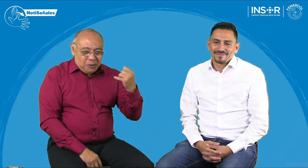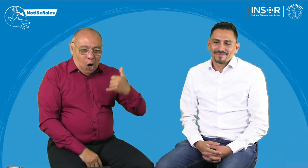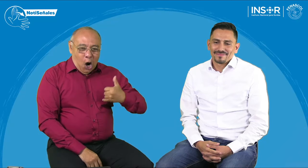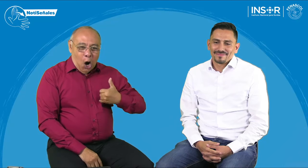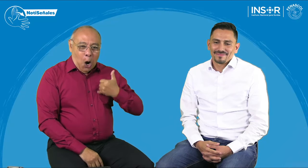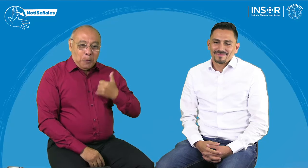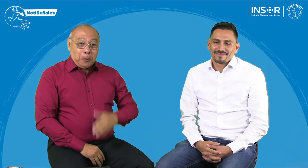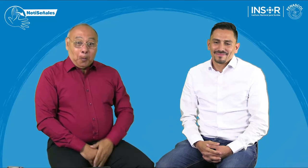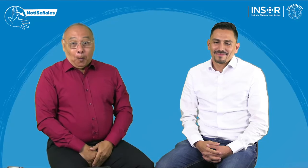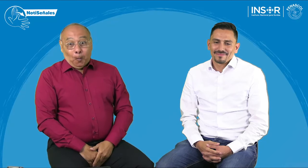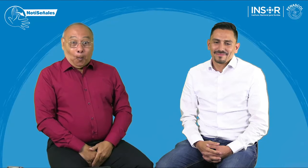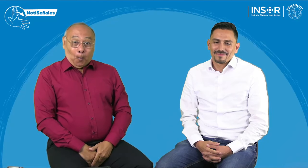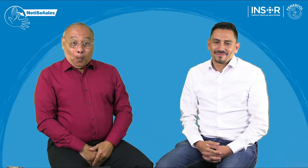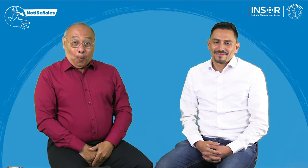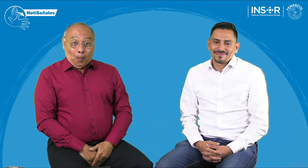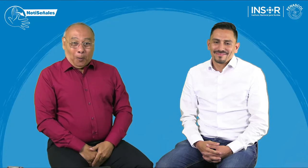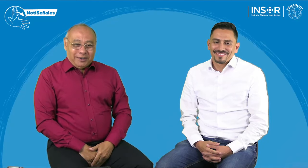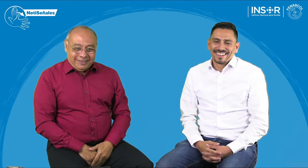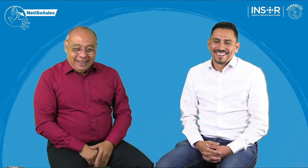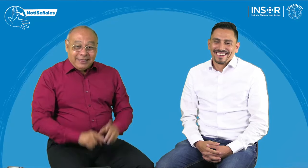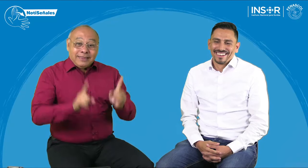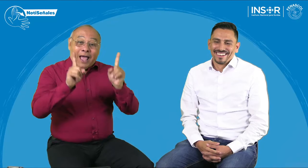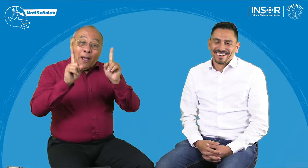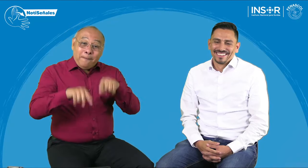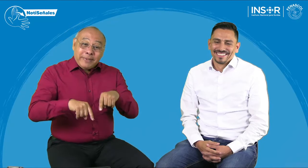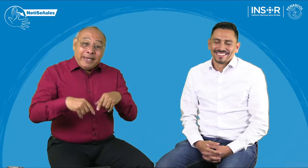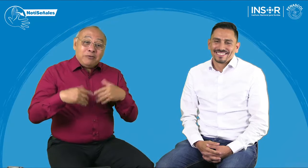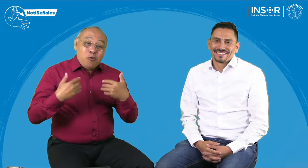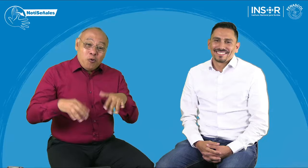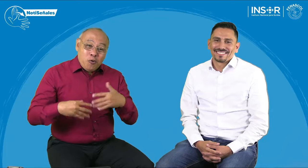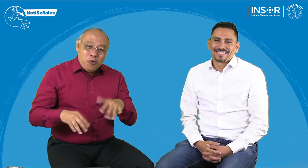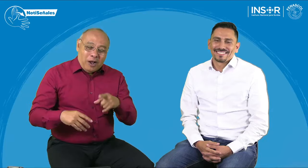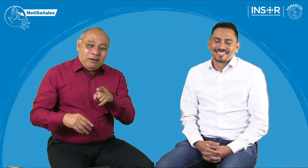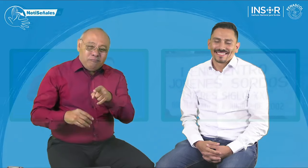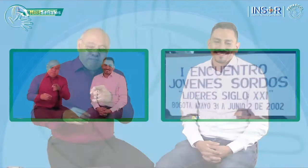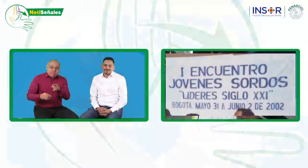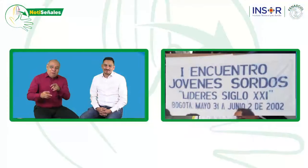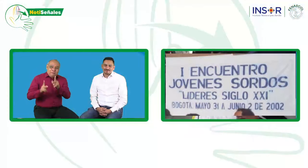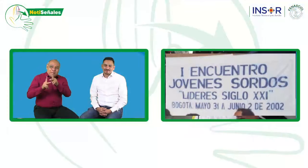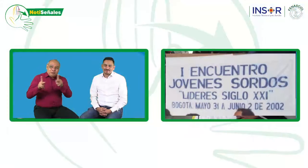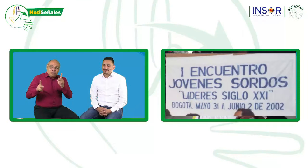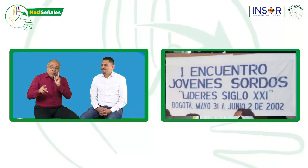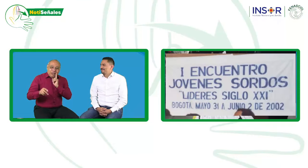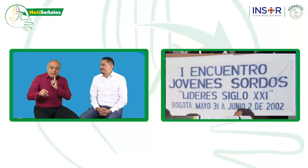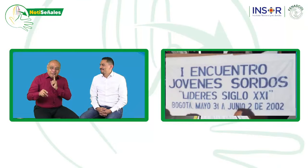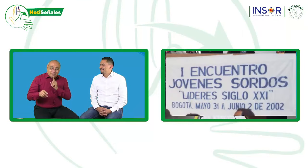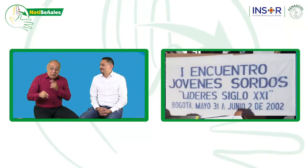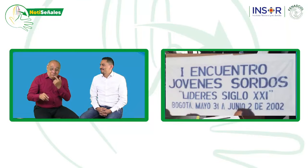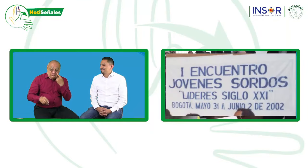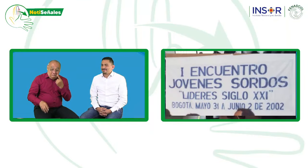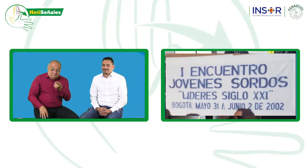exactamente, Mire, mire la